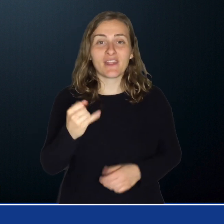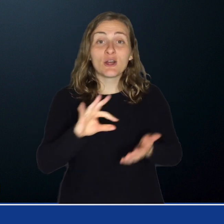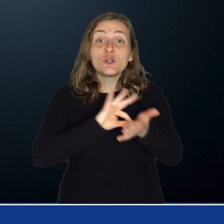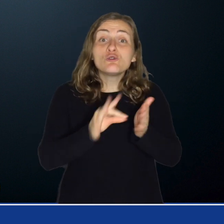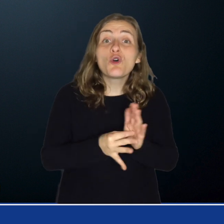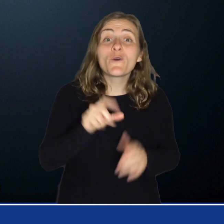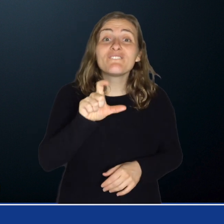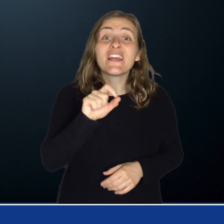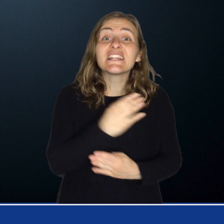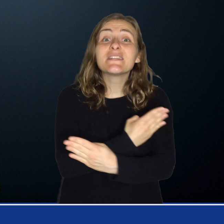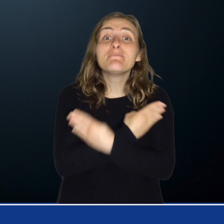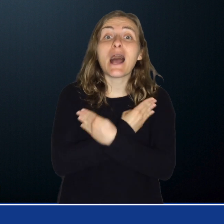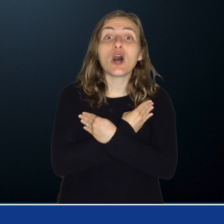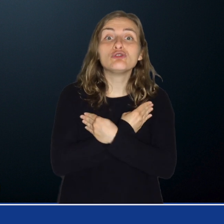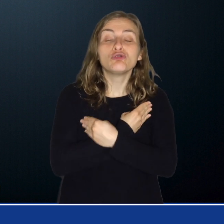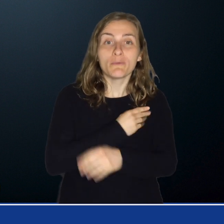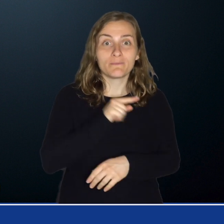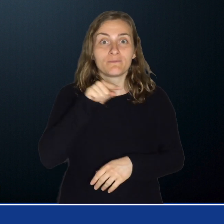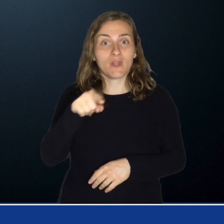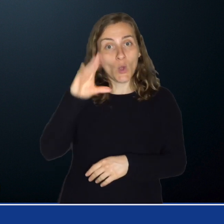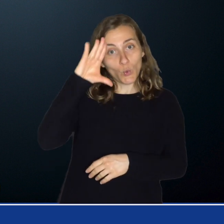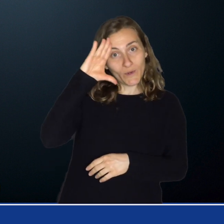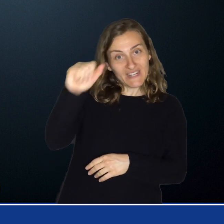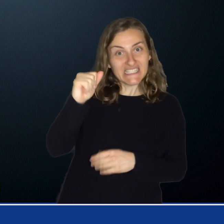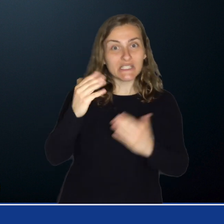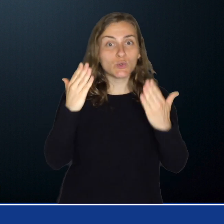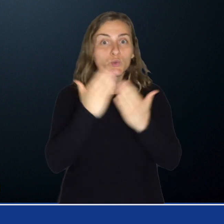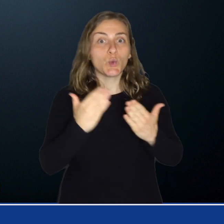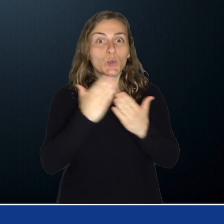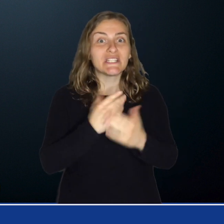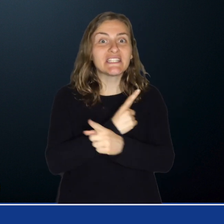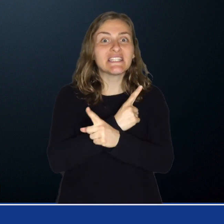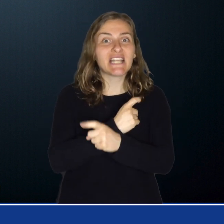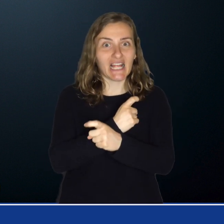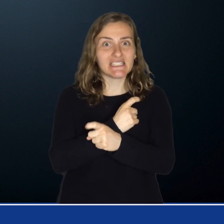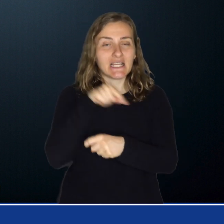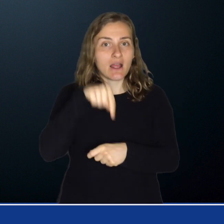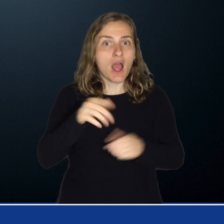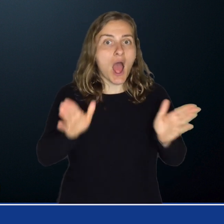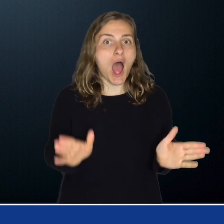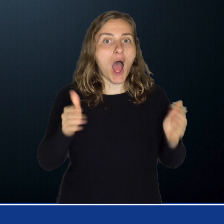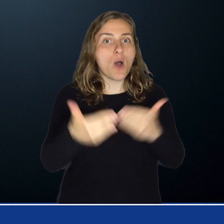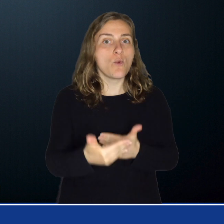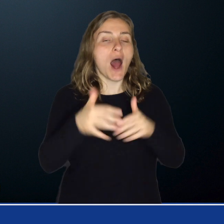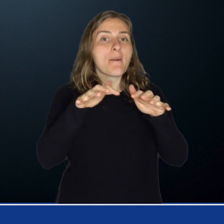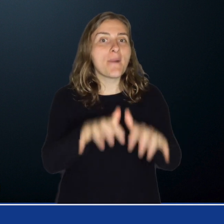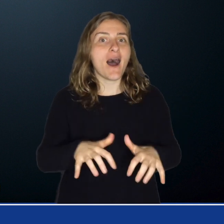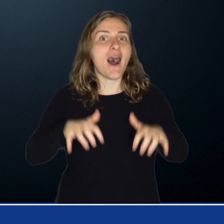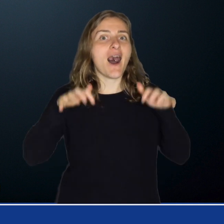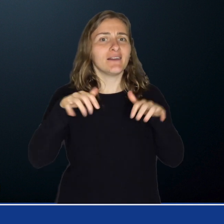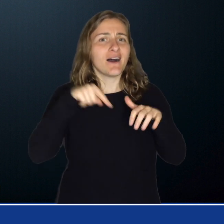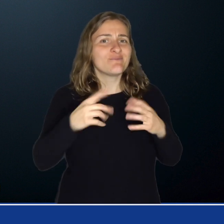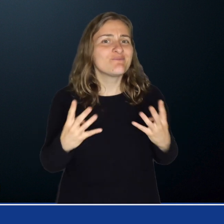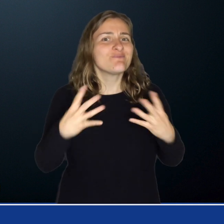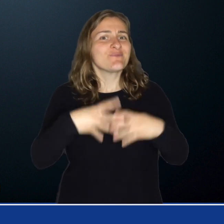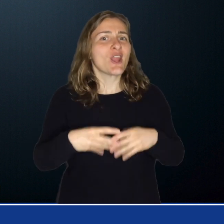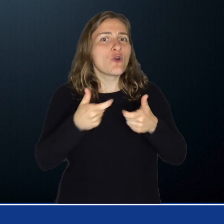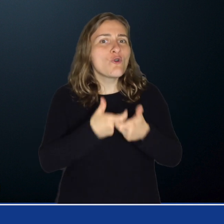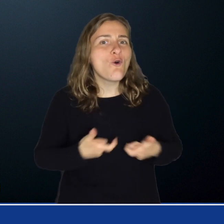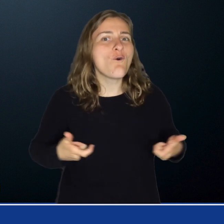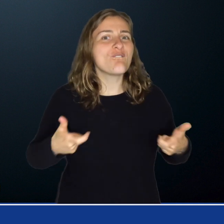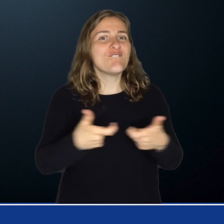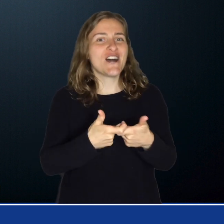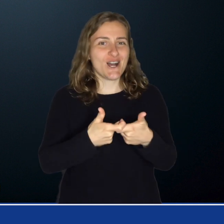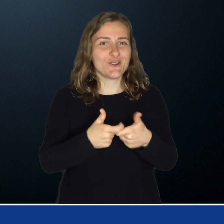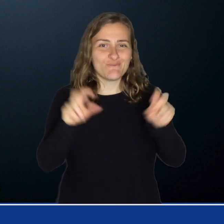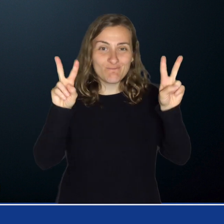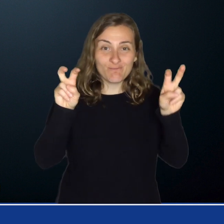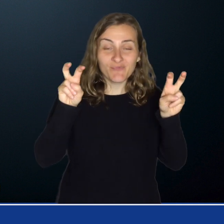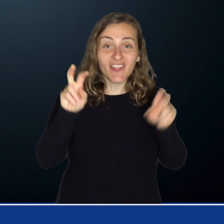Il 20 maggio, presso l’Aula Magna dell’Università degli Studi di Trieste, si svolgerà il convegno nazionale